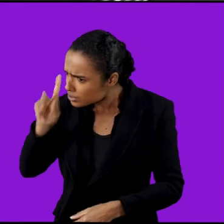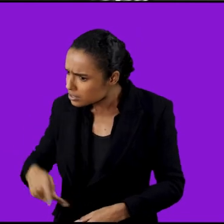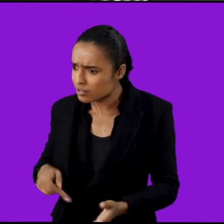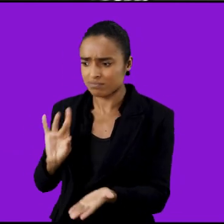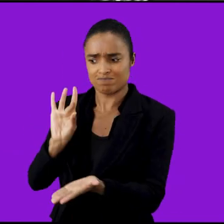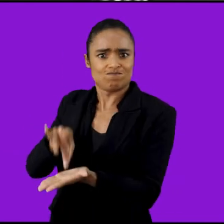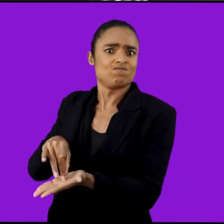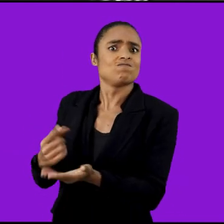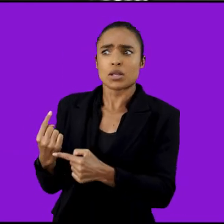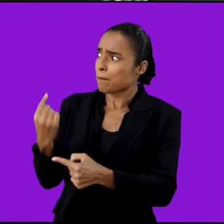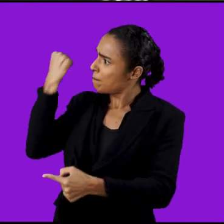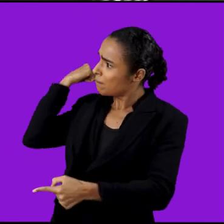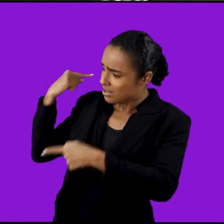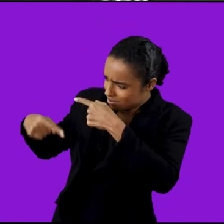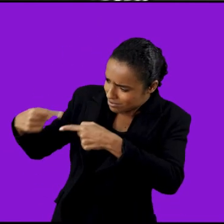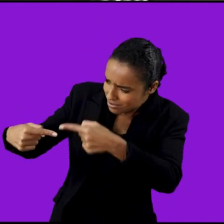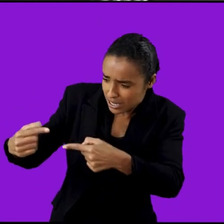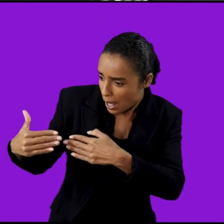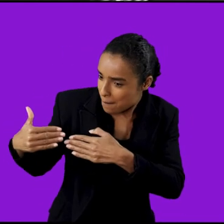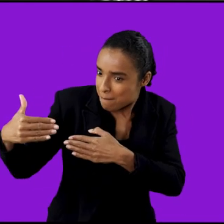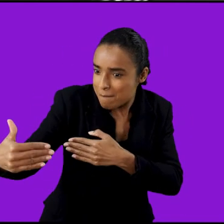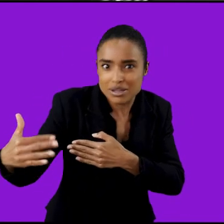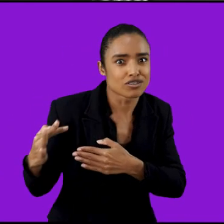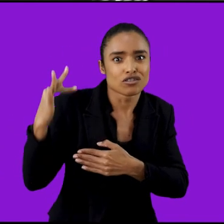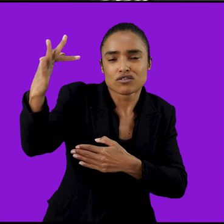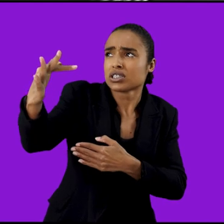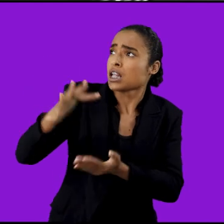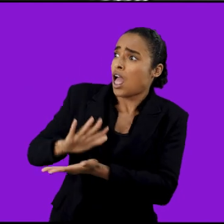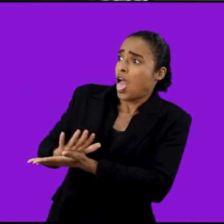da onde você vem. Porque é daqui pra frente. Não é. Não é. Cê não apaga o passado.